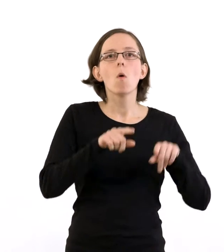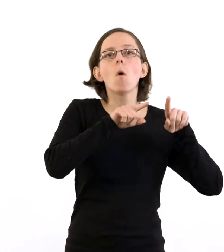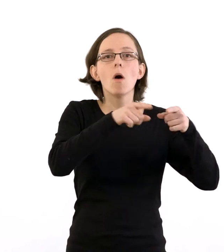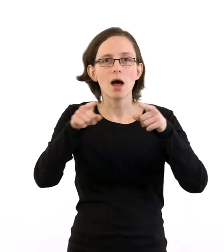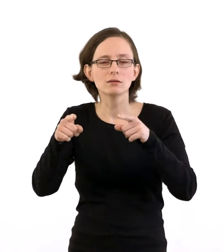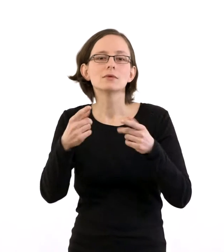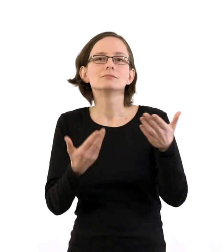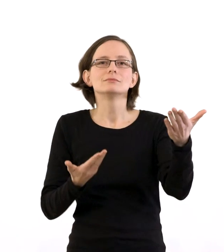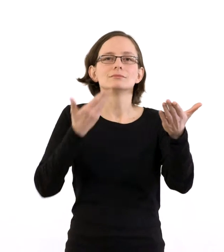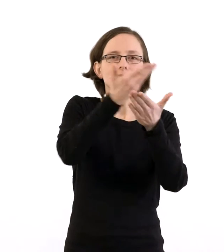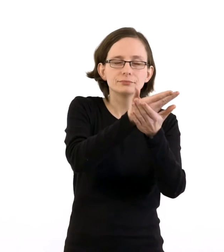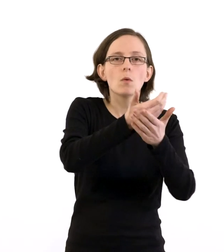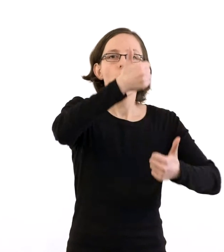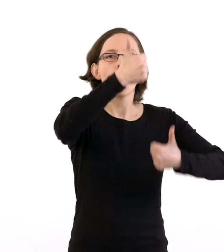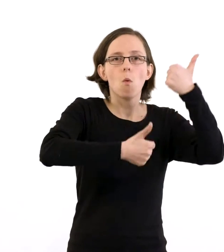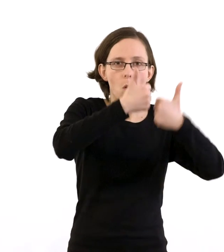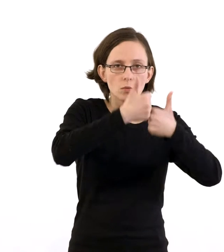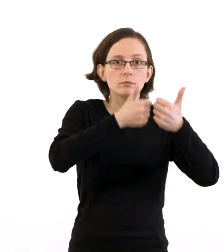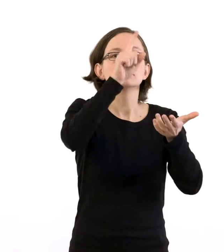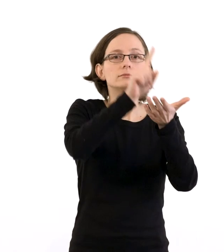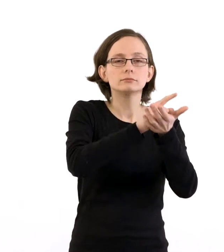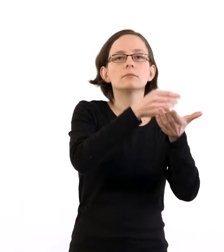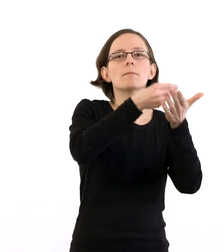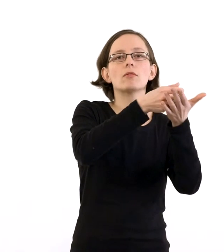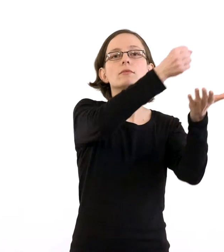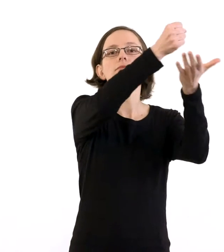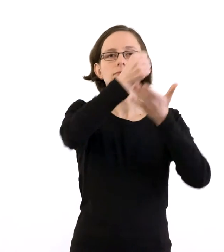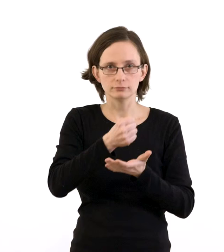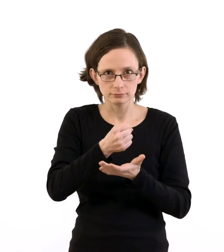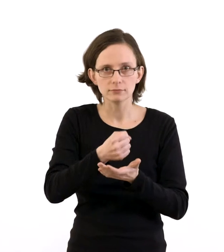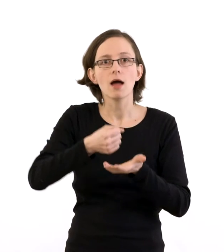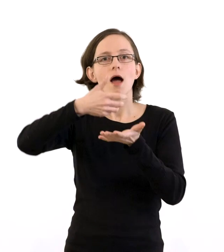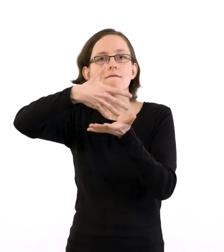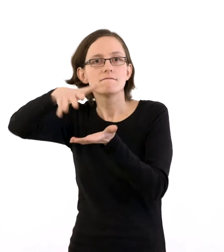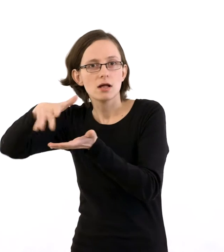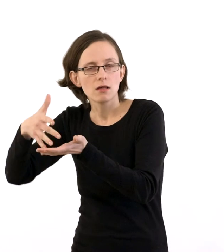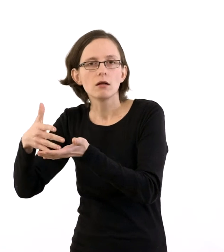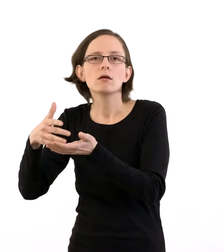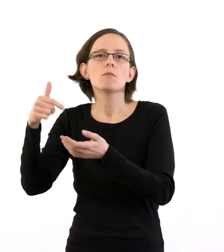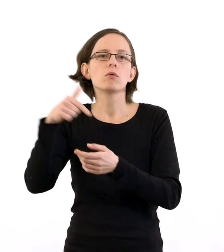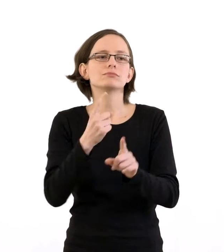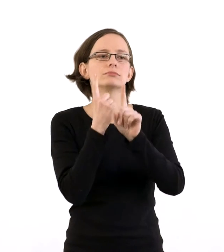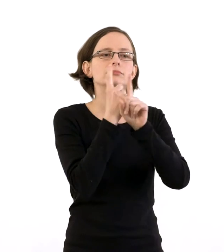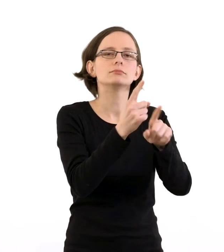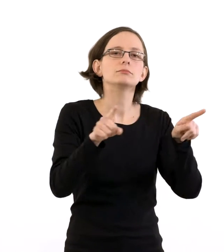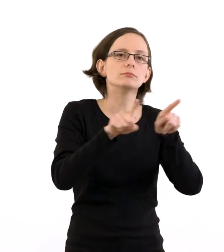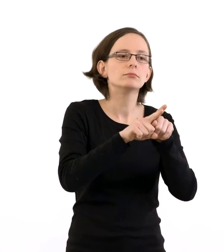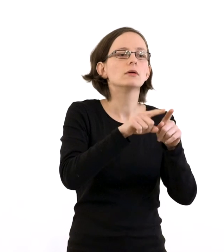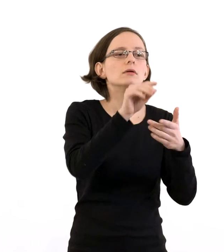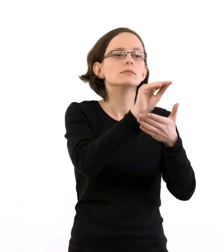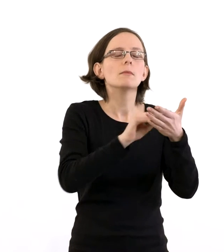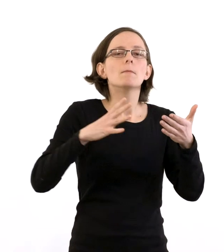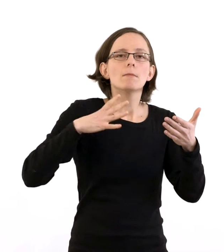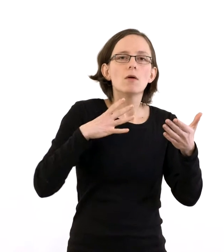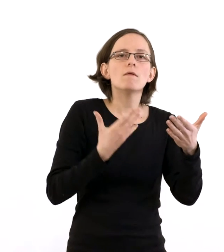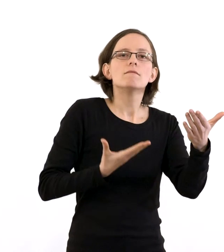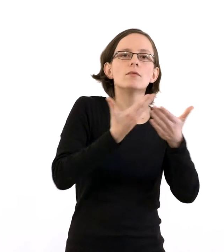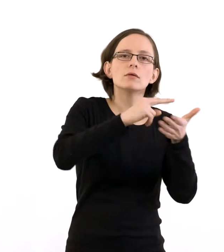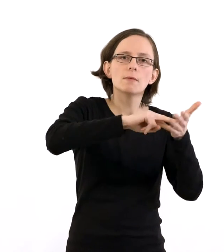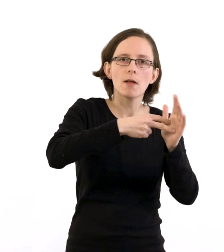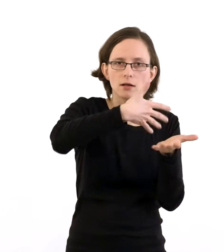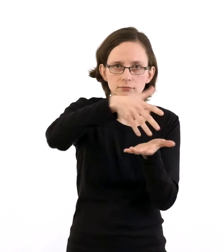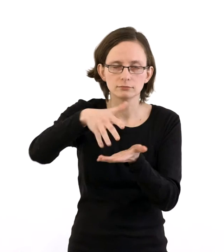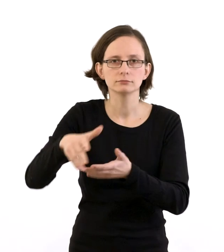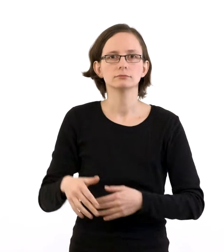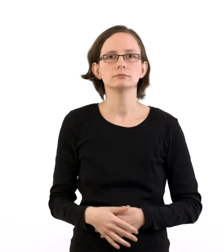O środki z dotacji organizacje starają się najczęściej w konkursach wniosków i muszą wydatkować pozyskane środki zgodnie z tym, co zaplanowały we wniosku.